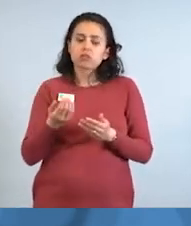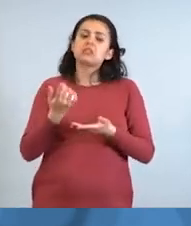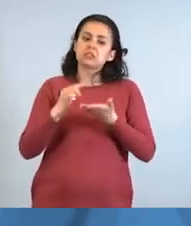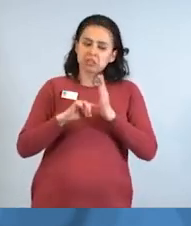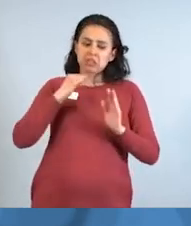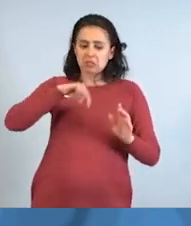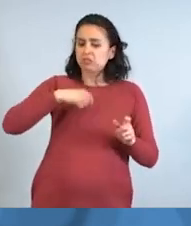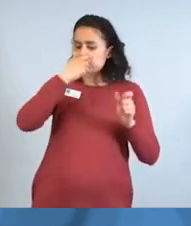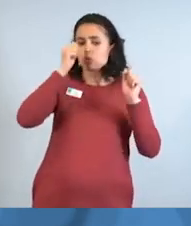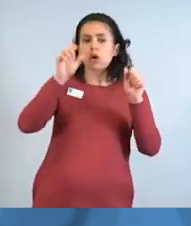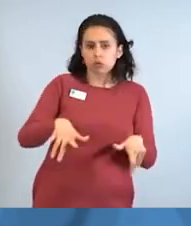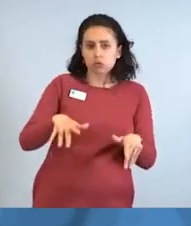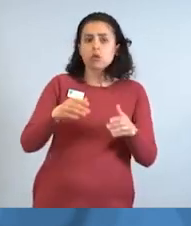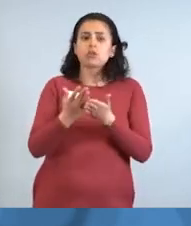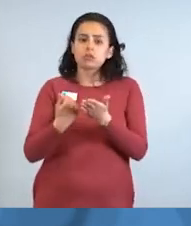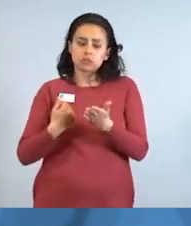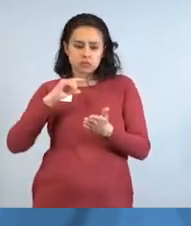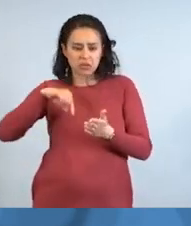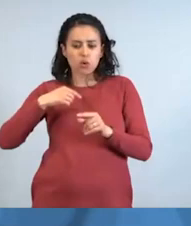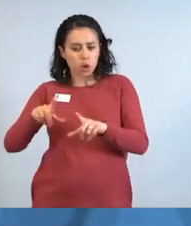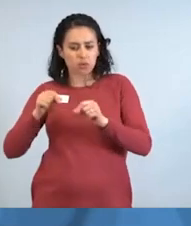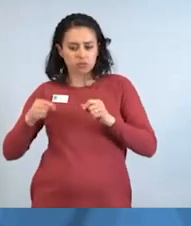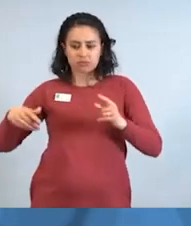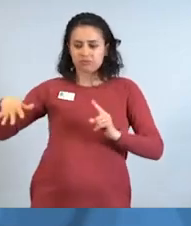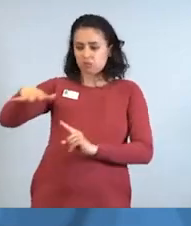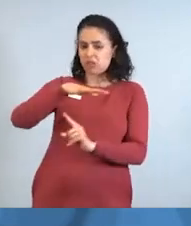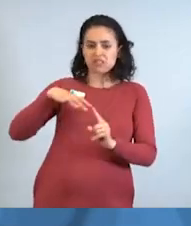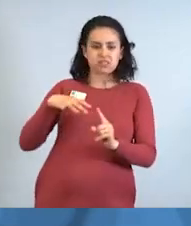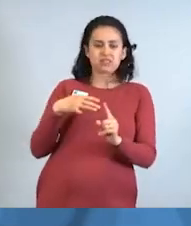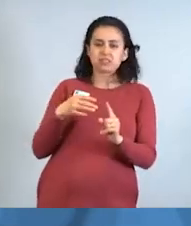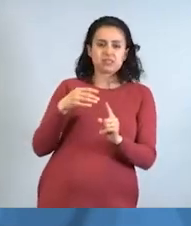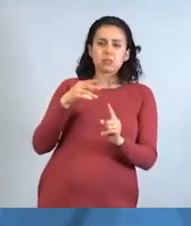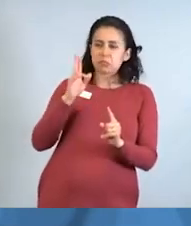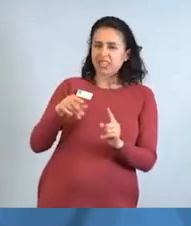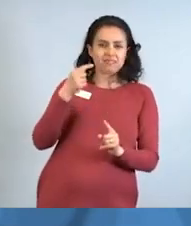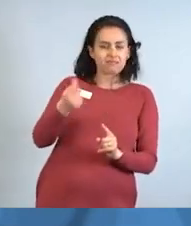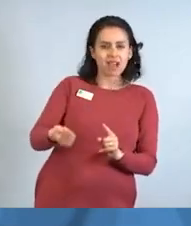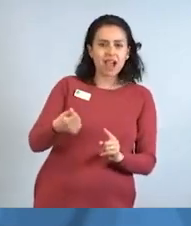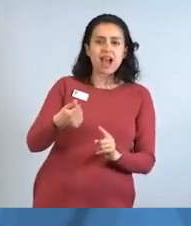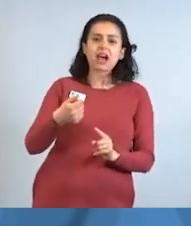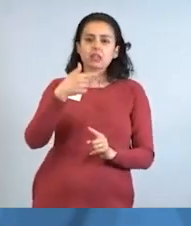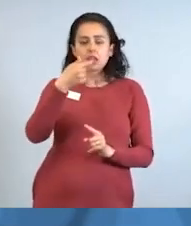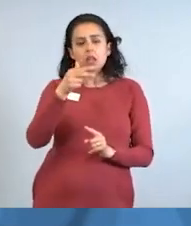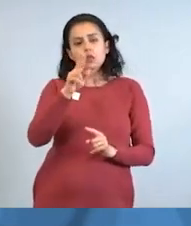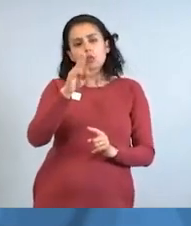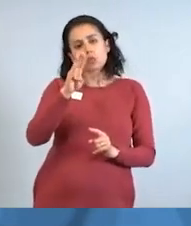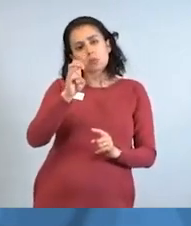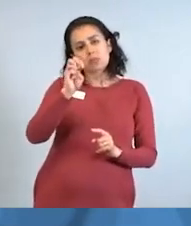Katsottiin, että ei ole enää järkevää altistaa lapsia rokotteelle, jolla on tällaisia haittoja.